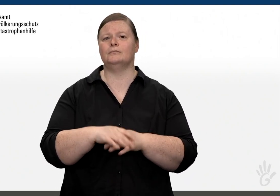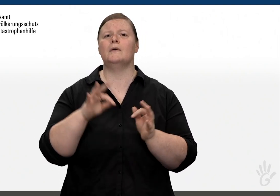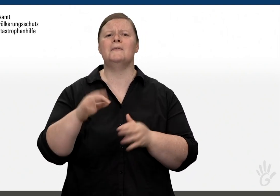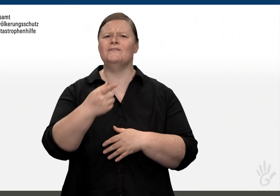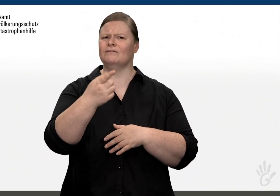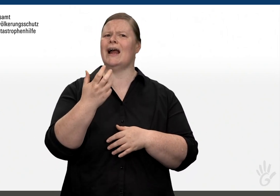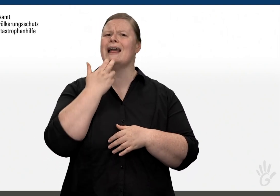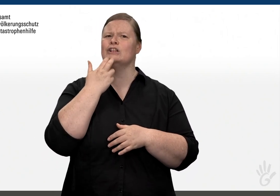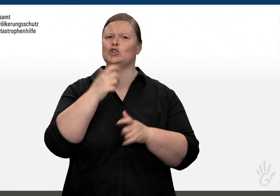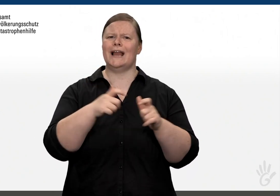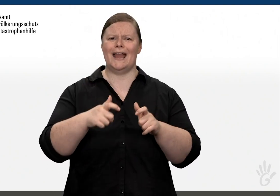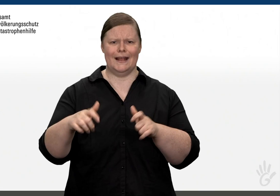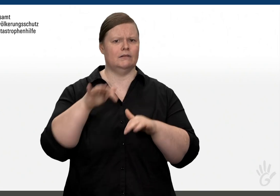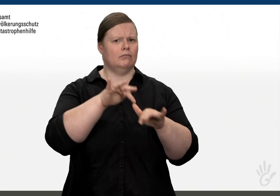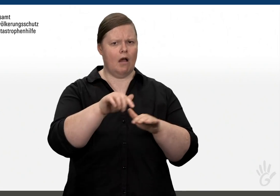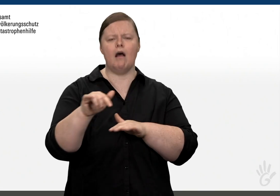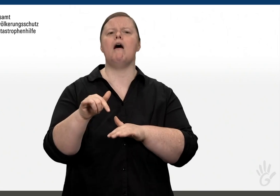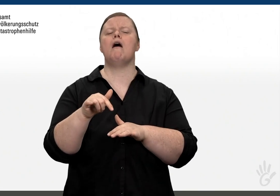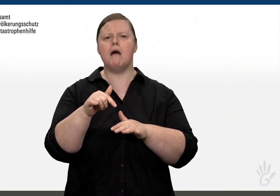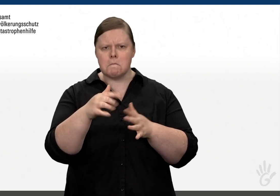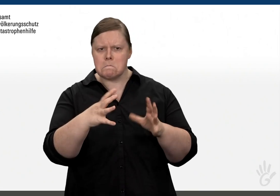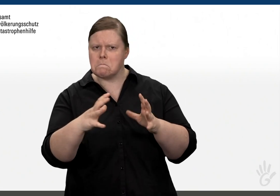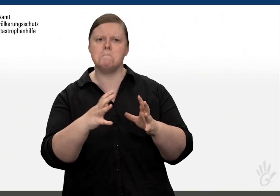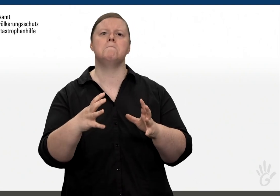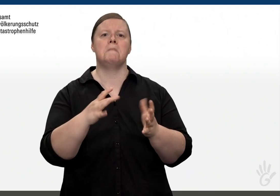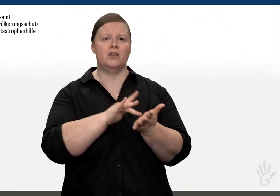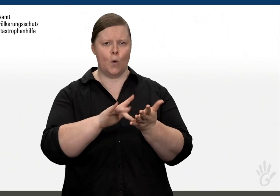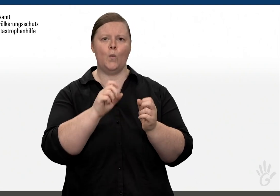Nehmen Sie elektrische Geräte nur in Betrieb,